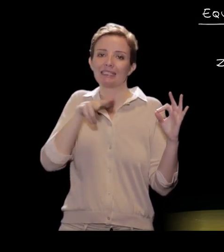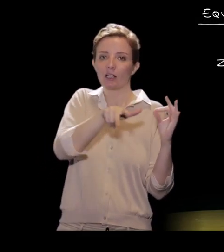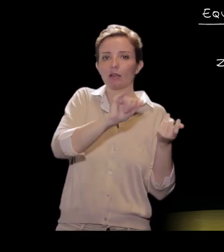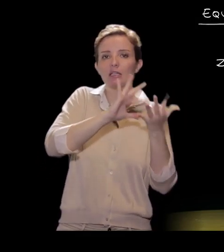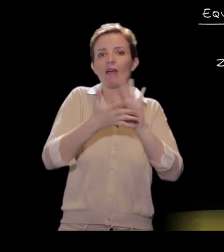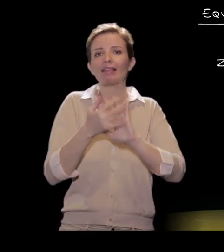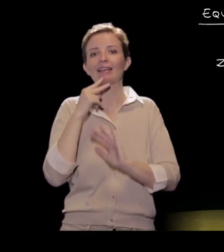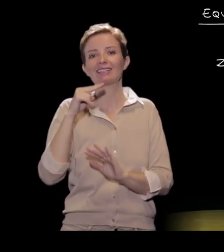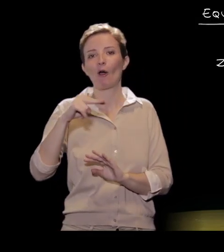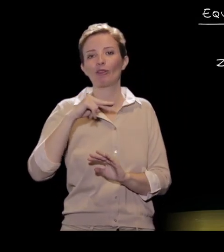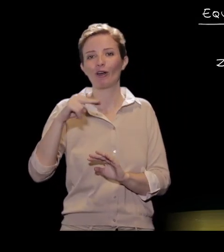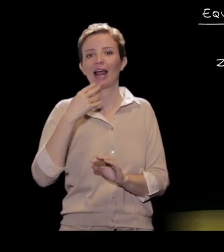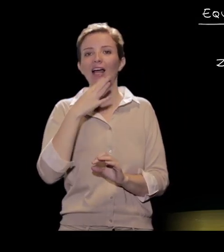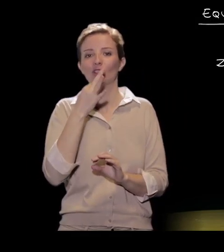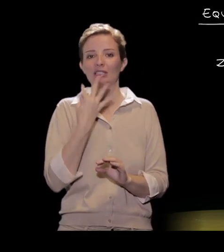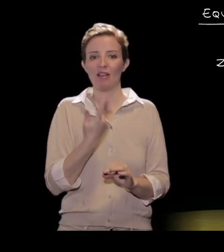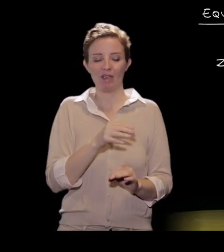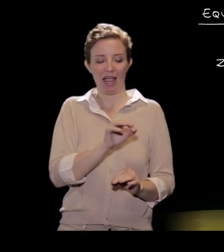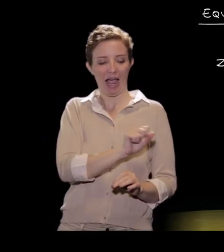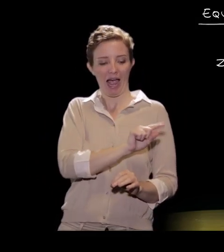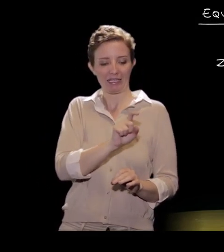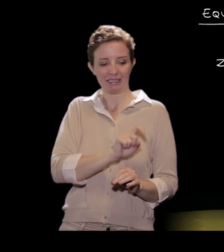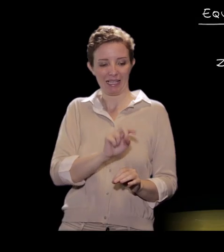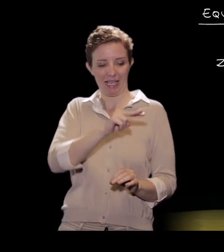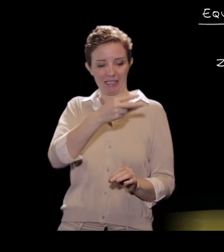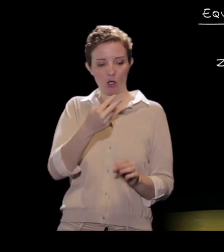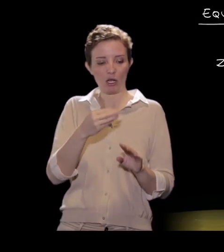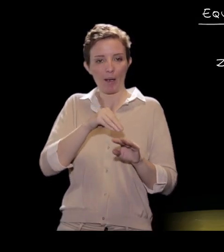(LEGGE LA FORMULA)